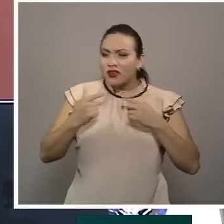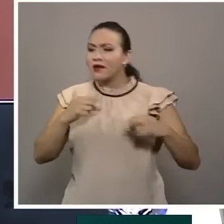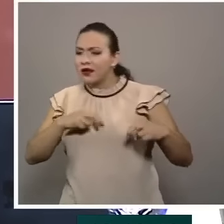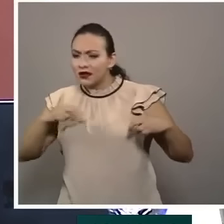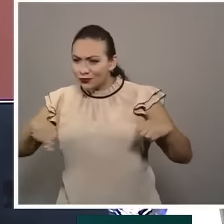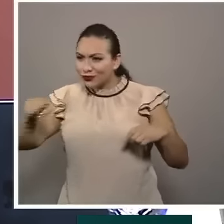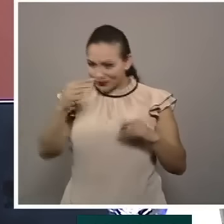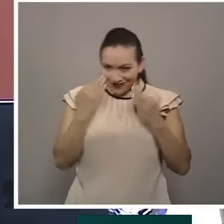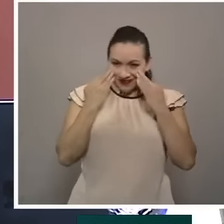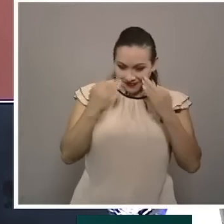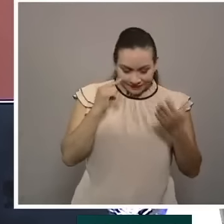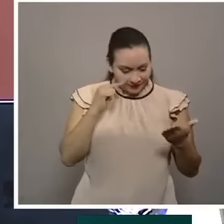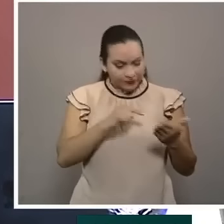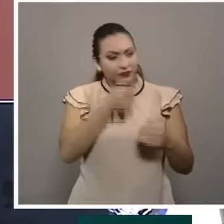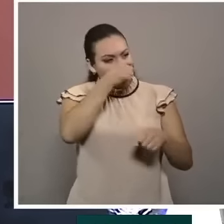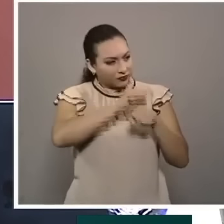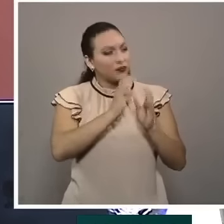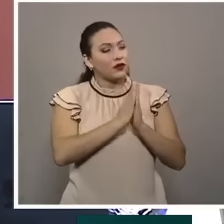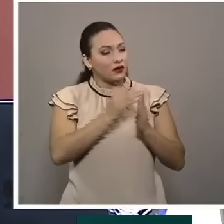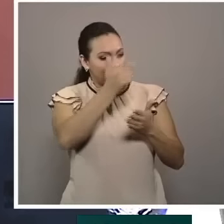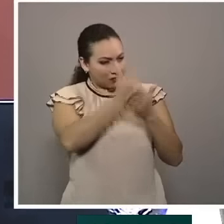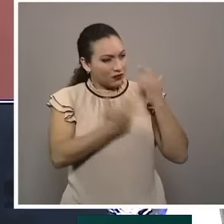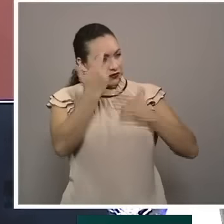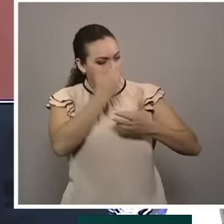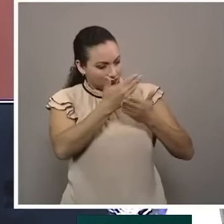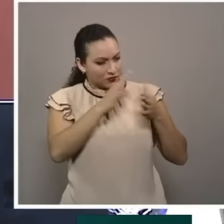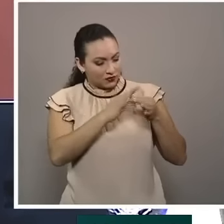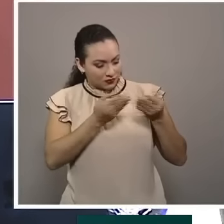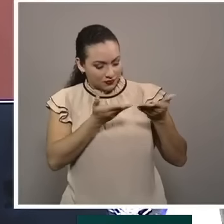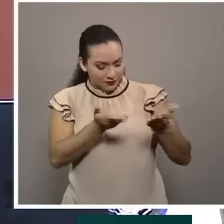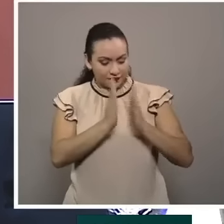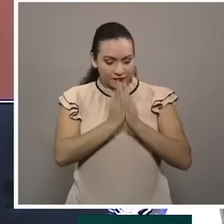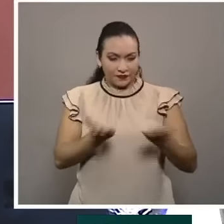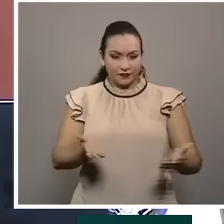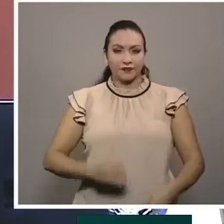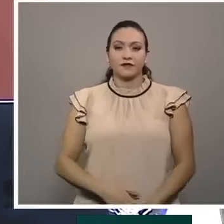secretario, por favor, de cuenta del asunto que tenemos en el orden del día. Sí, señor